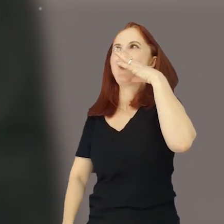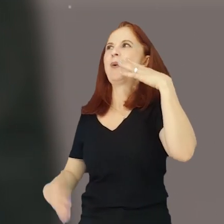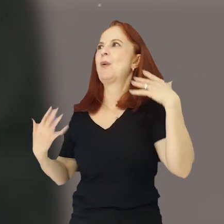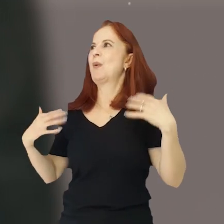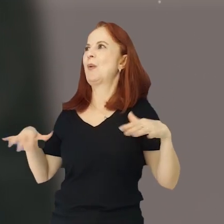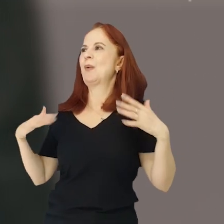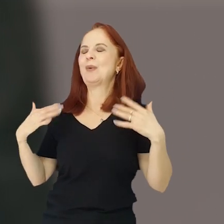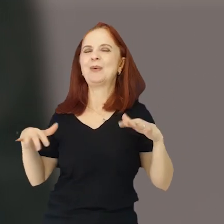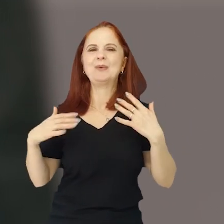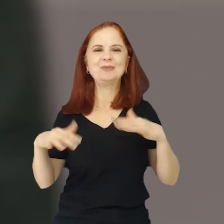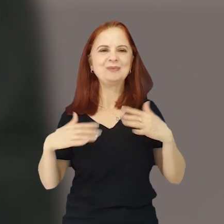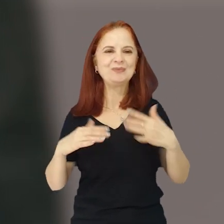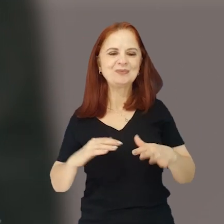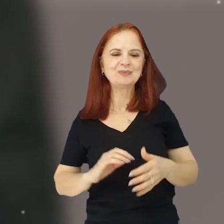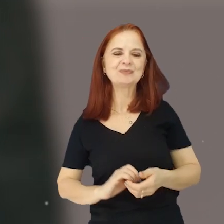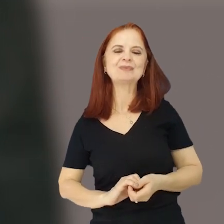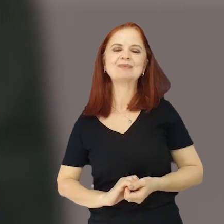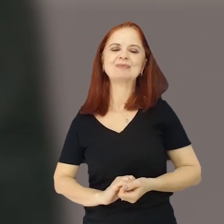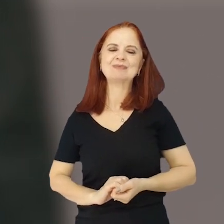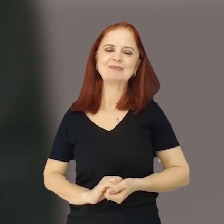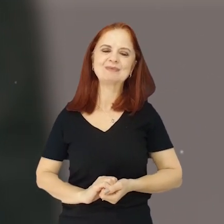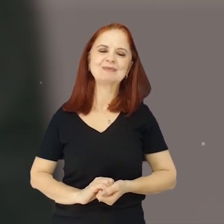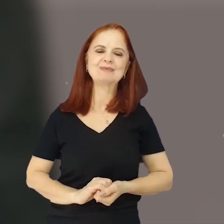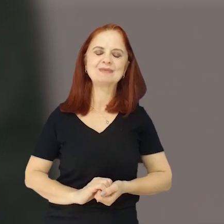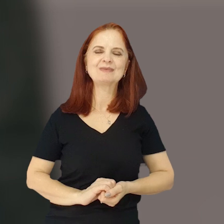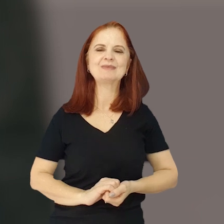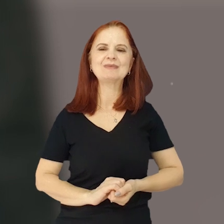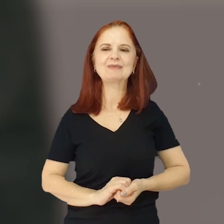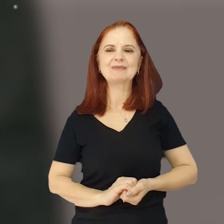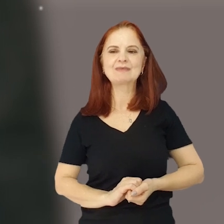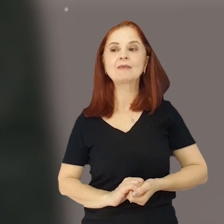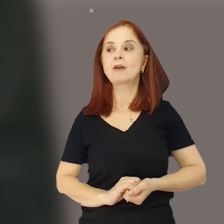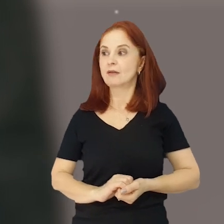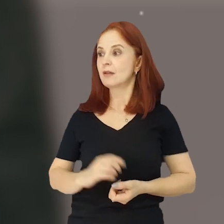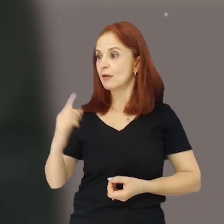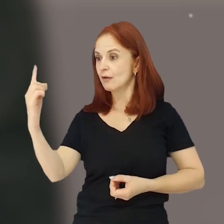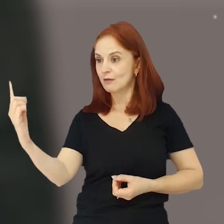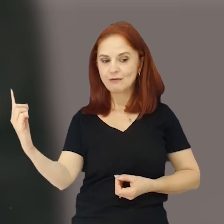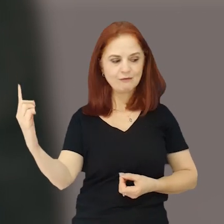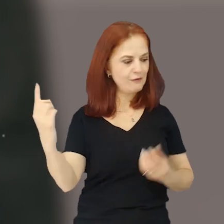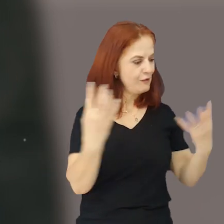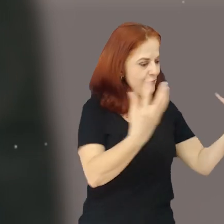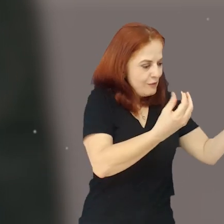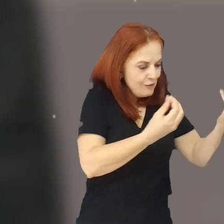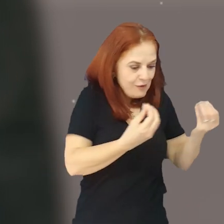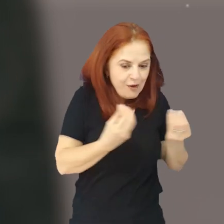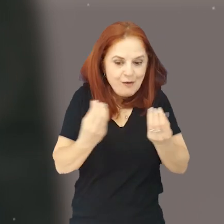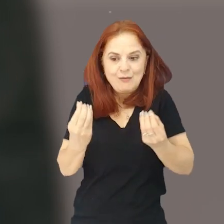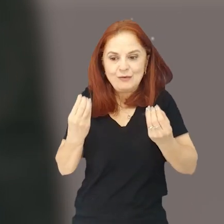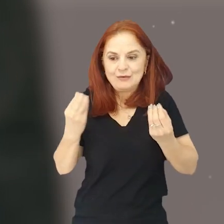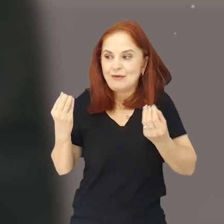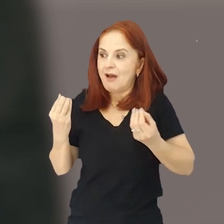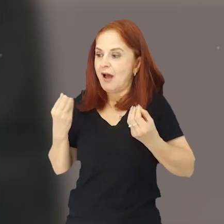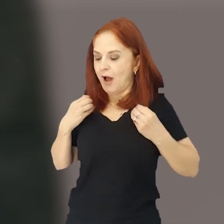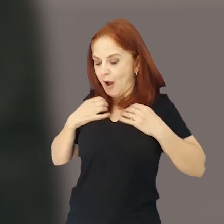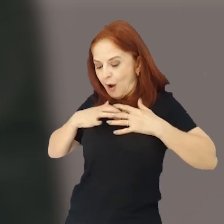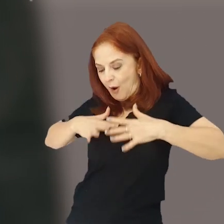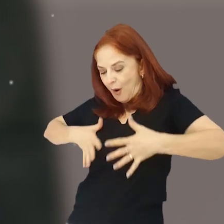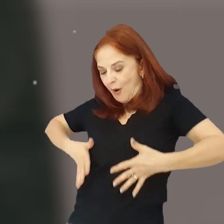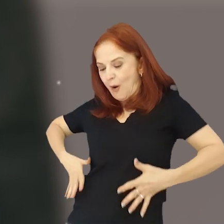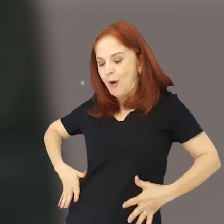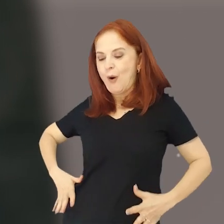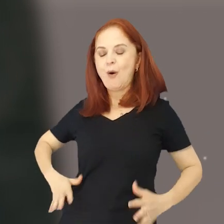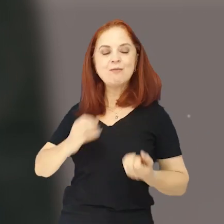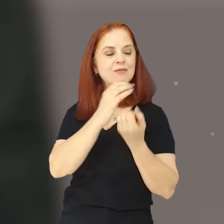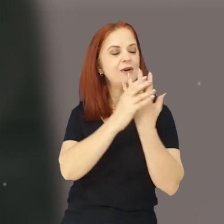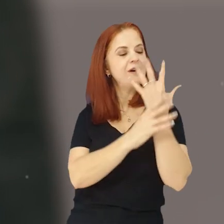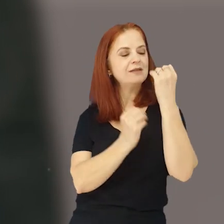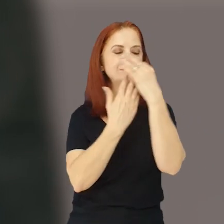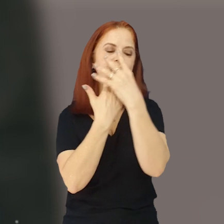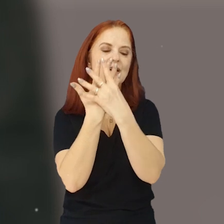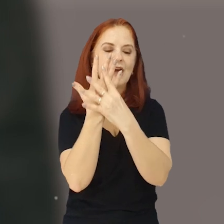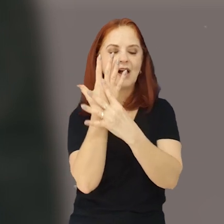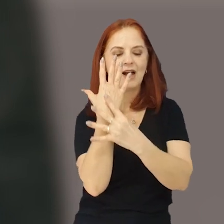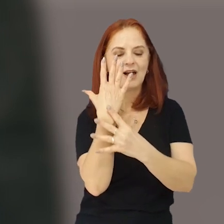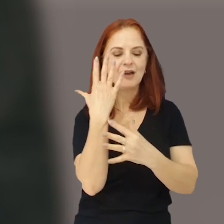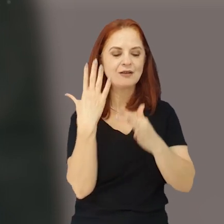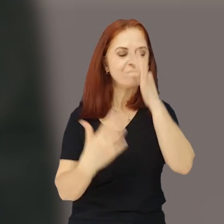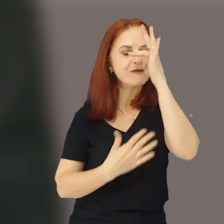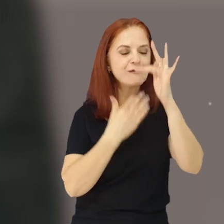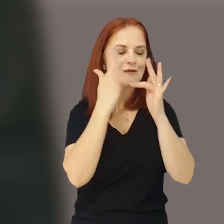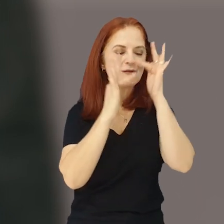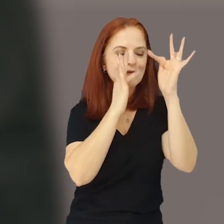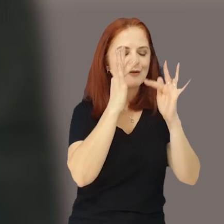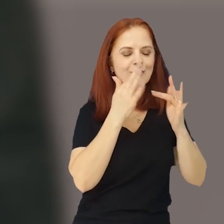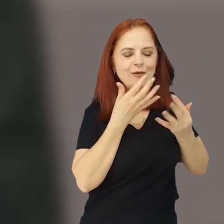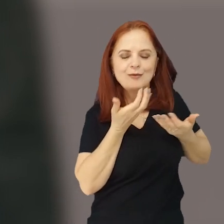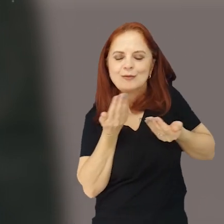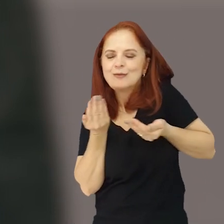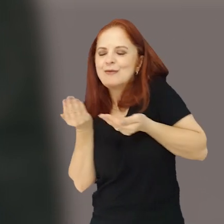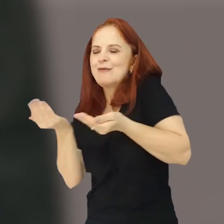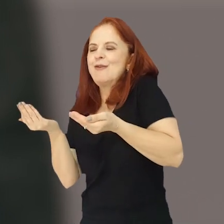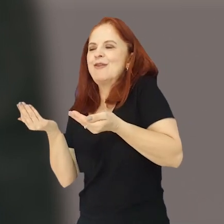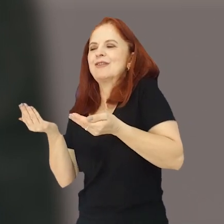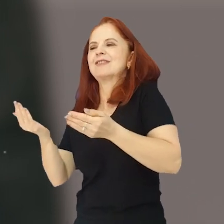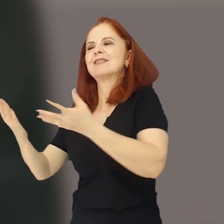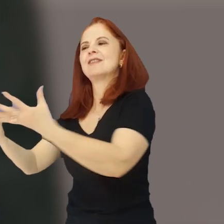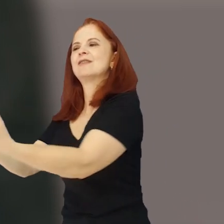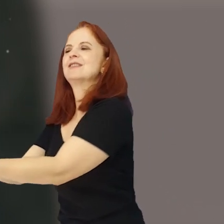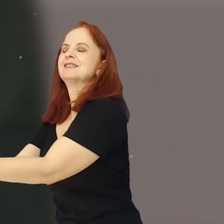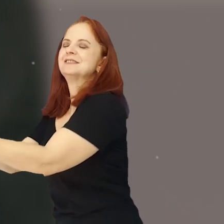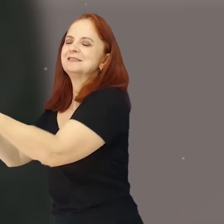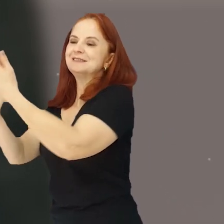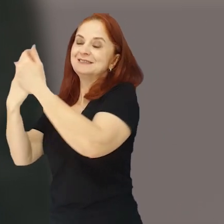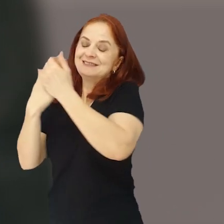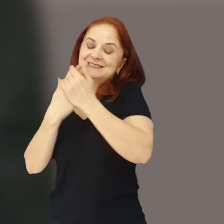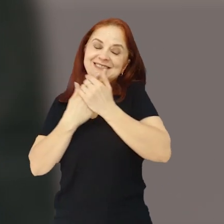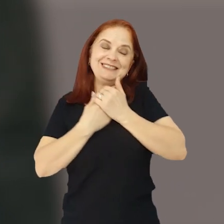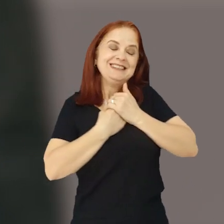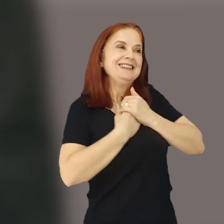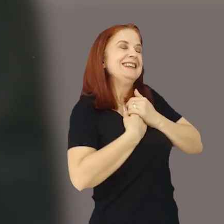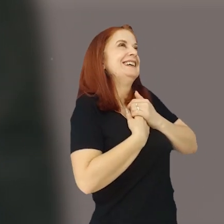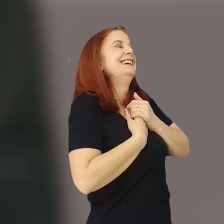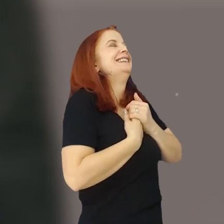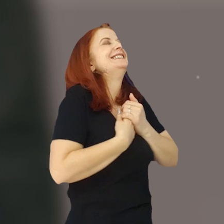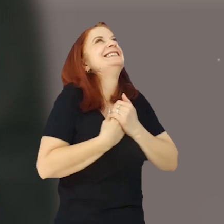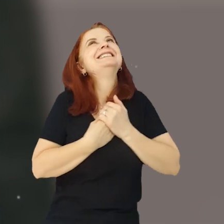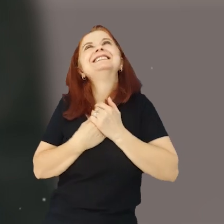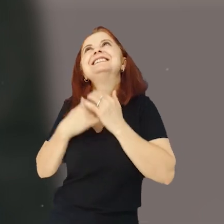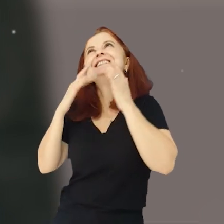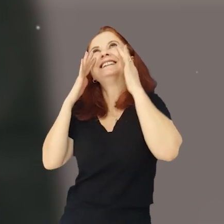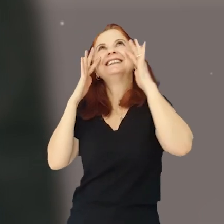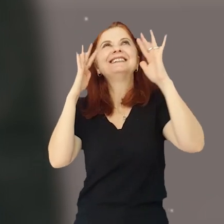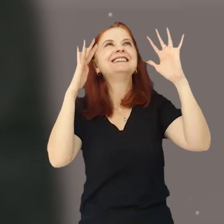além vou te buscar vestida de luvas e peles e Lírios nas mãos [Música]